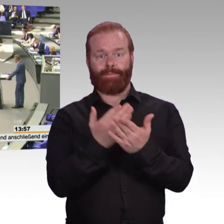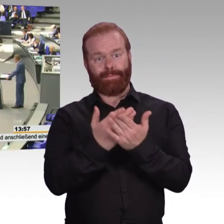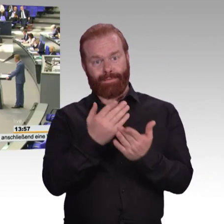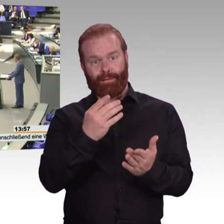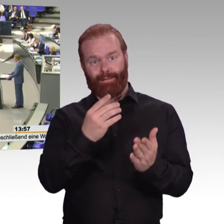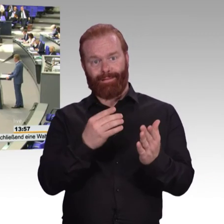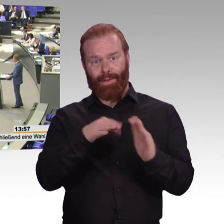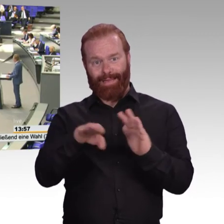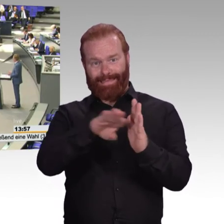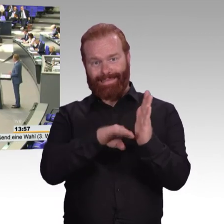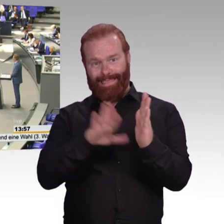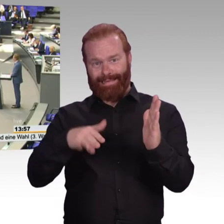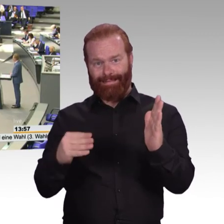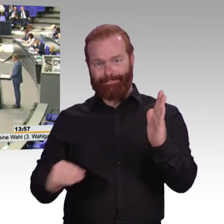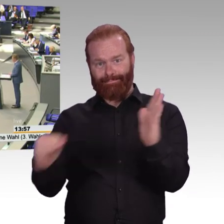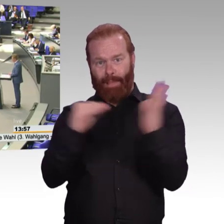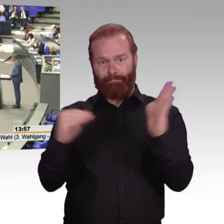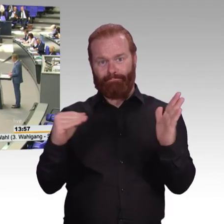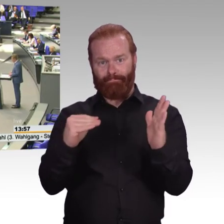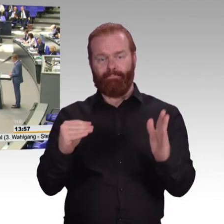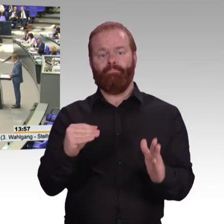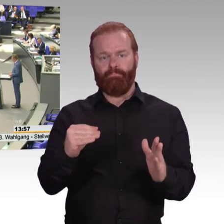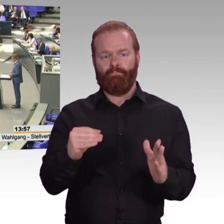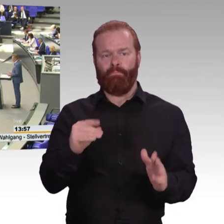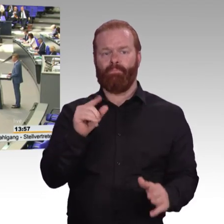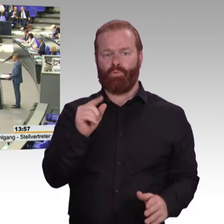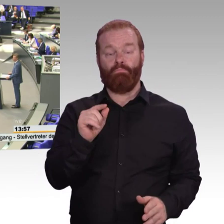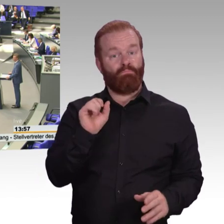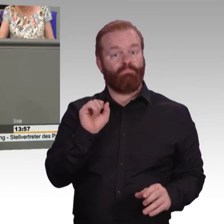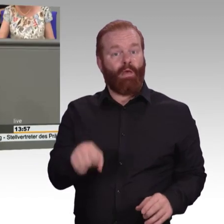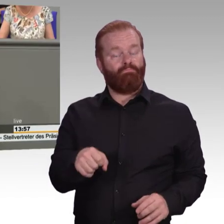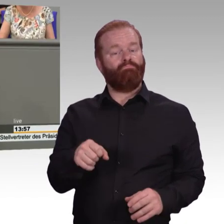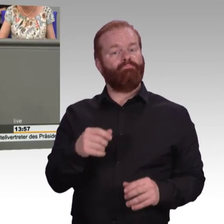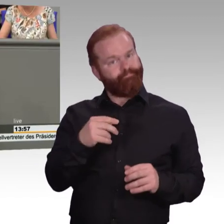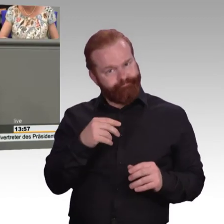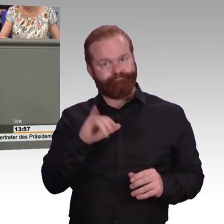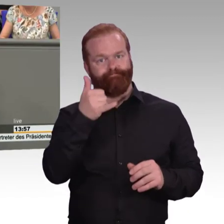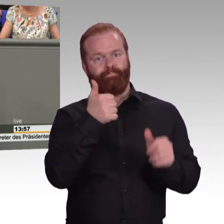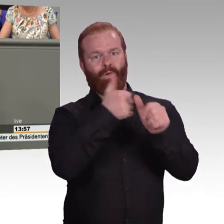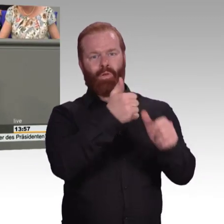Wir freie Demokraten wollen explizit nicht, dass die Rechte von Kindern und Eltern